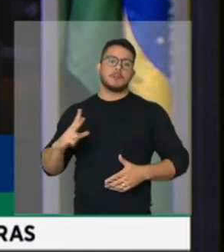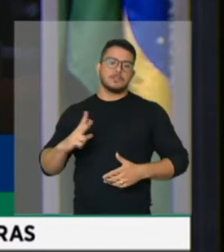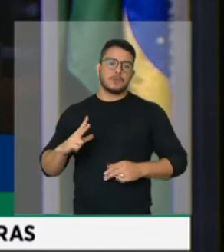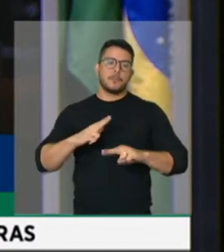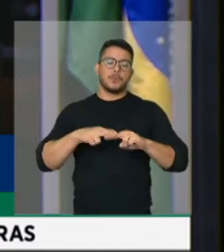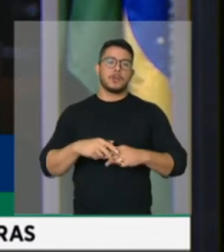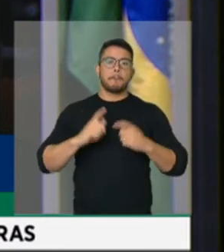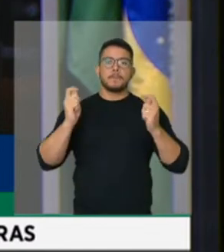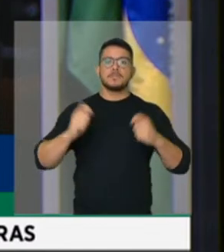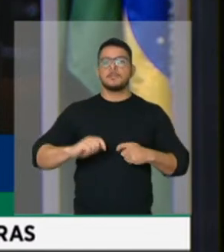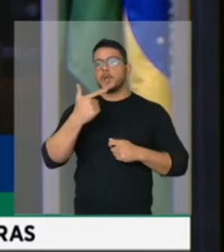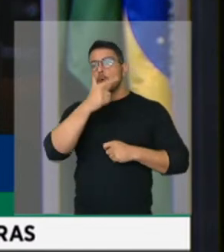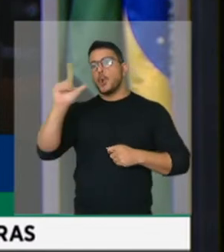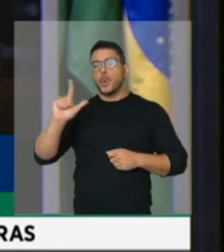COMO EMPRESA CONTROLADA PELO ESTADO. ENTENDEMOS QUE